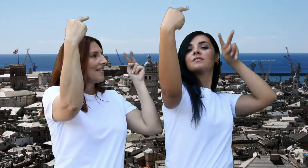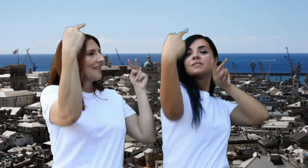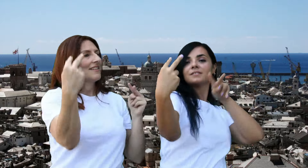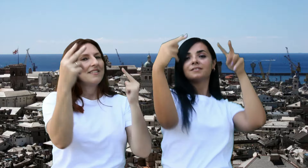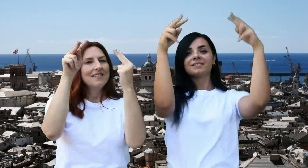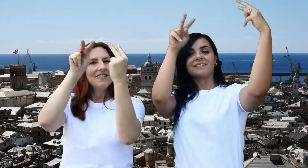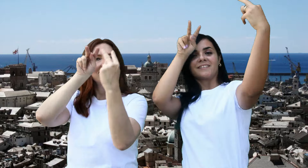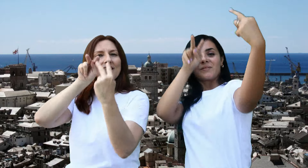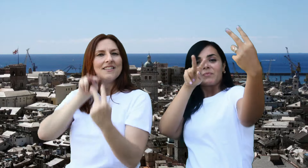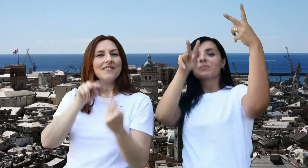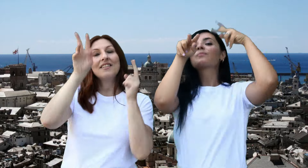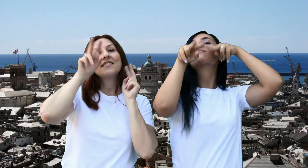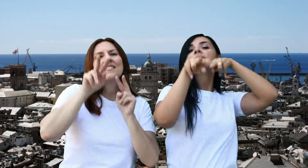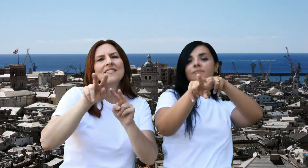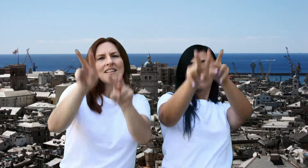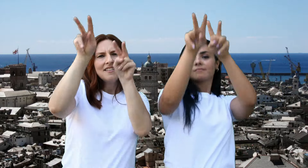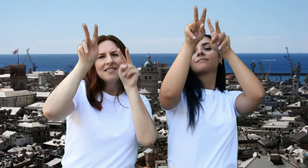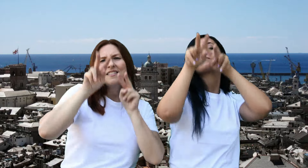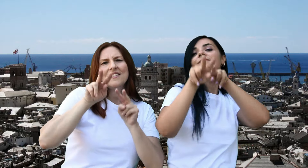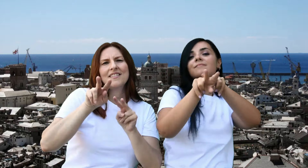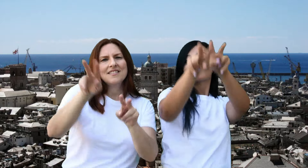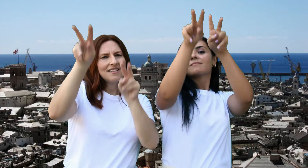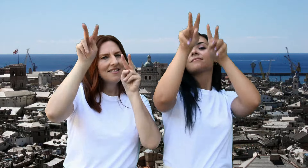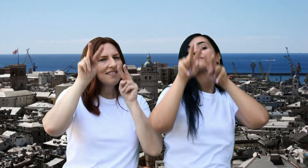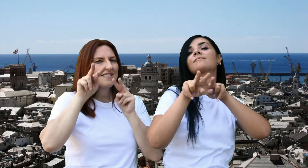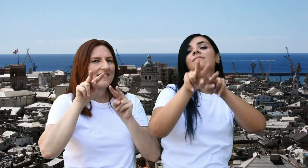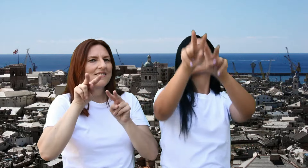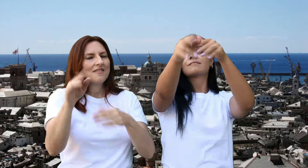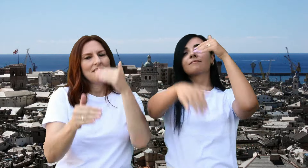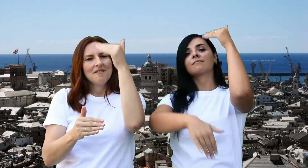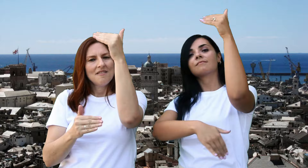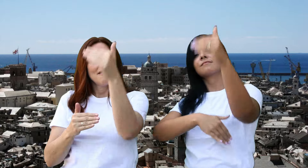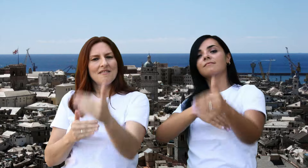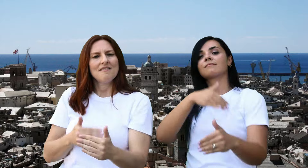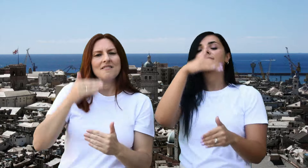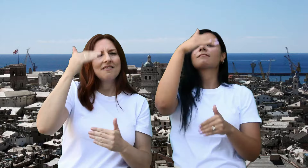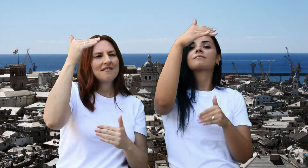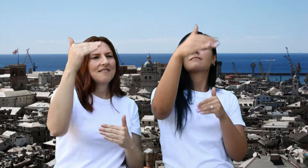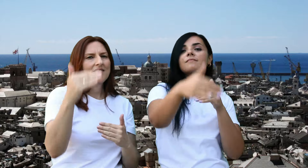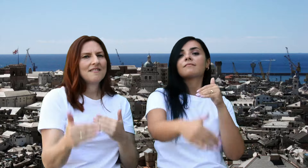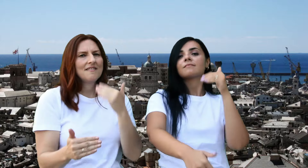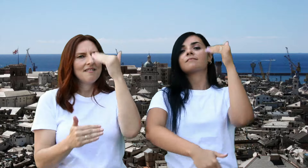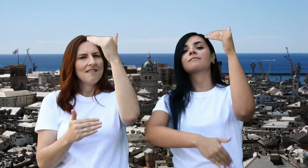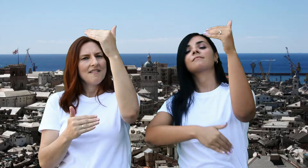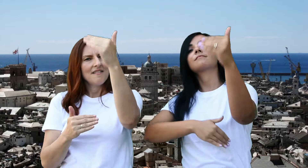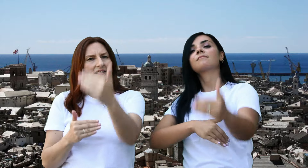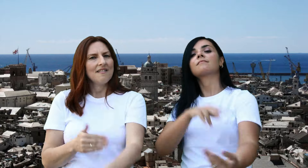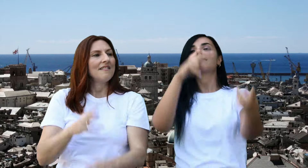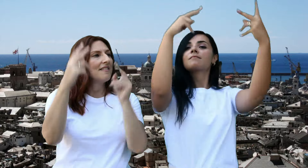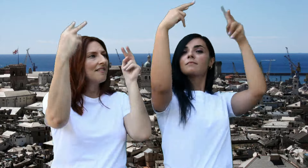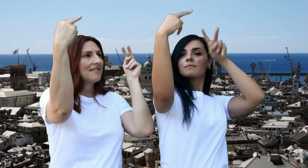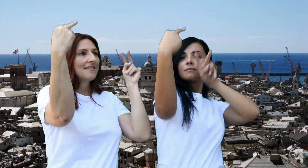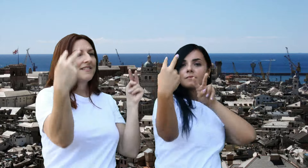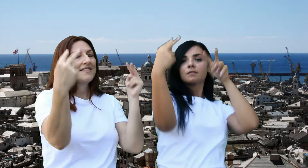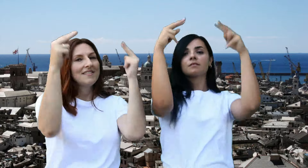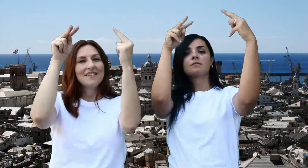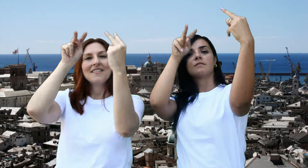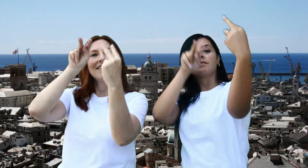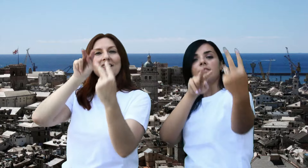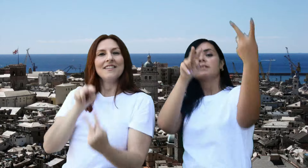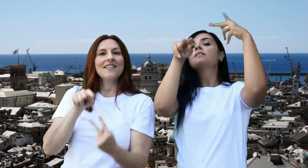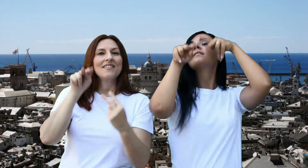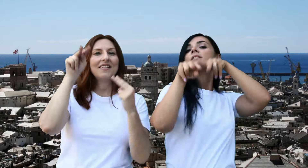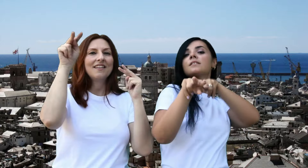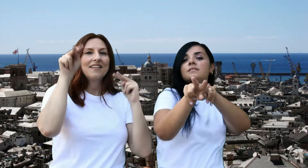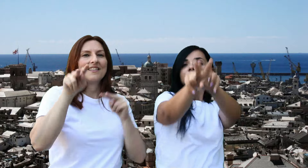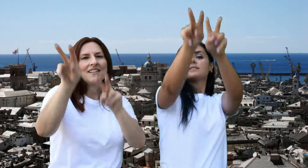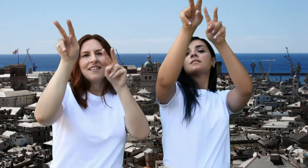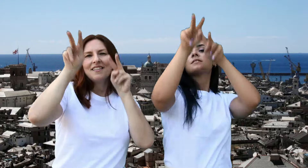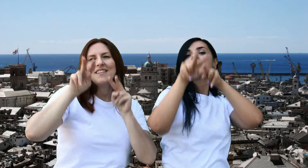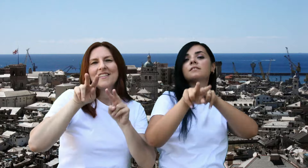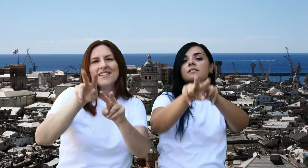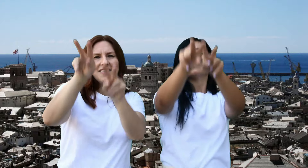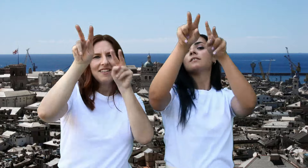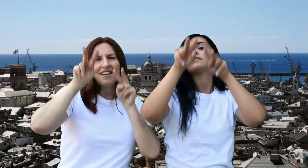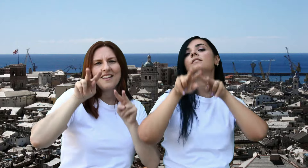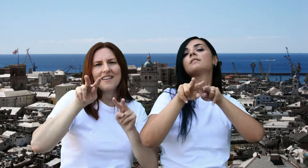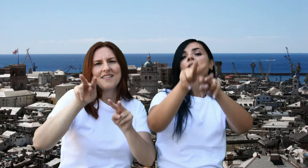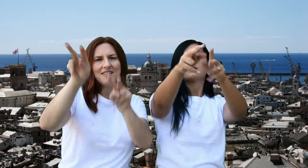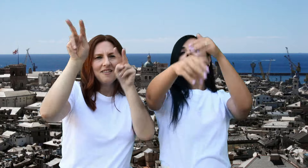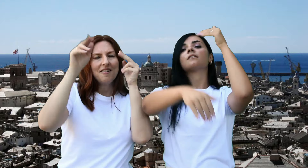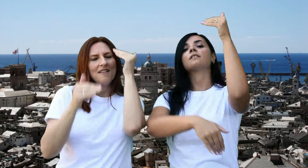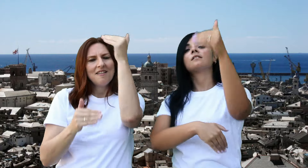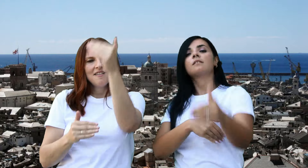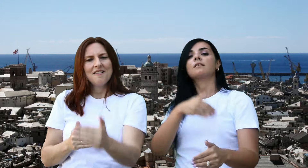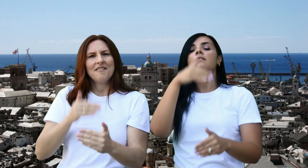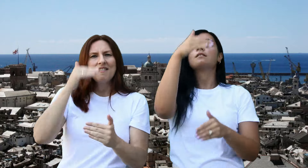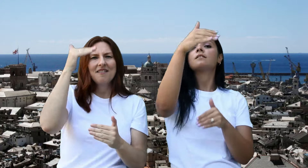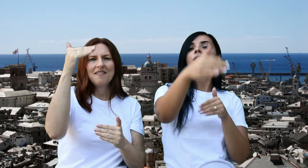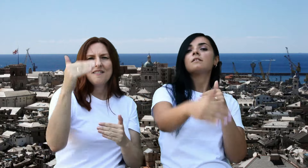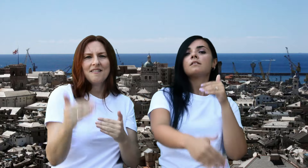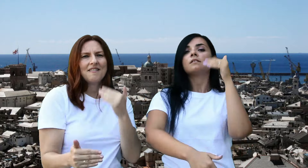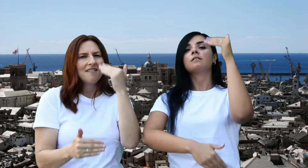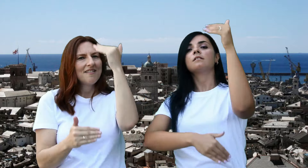diverse prospettive ma stessa direzione Oh oh oh